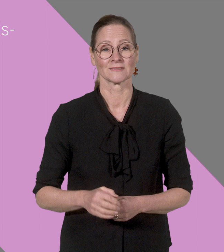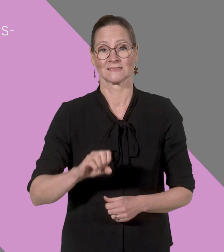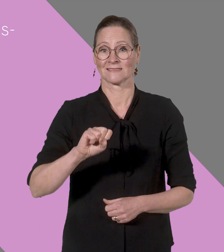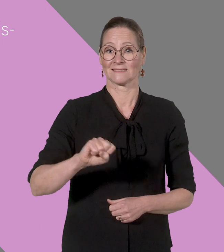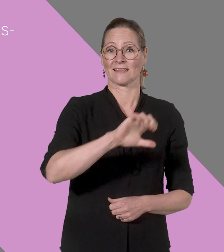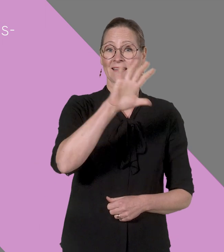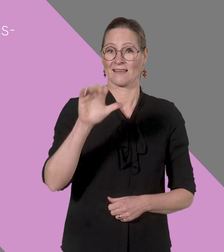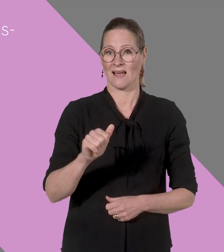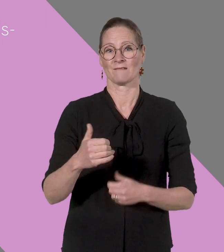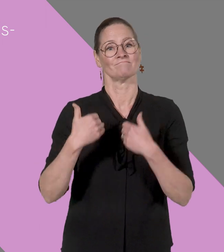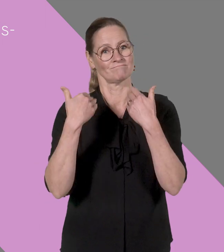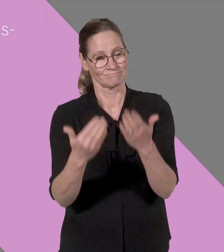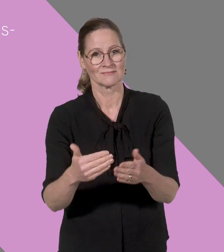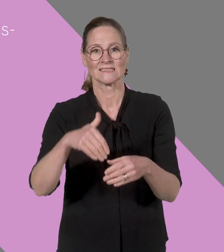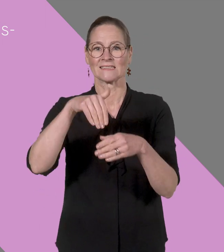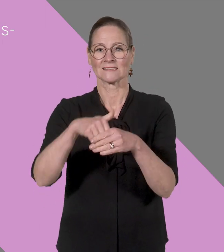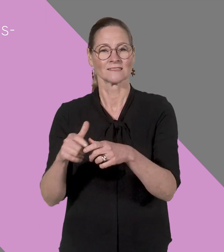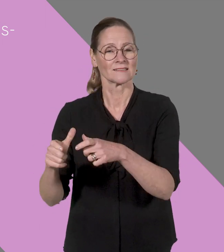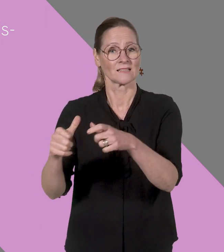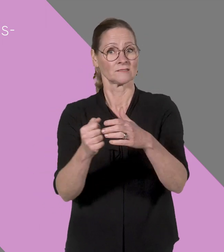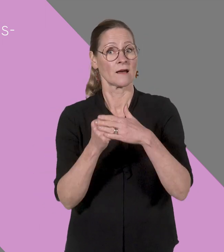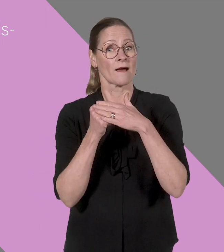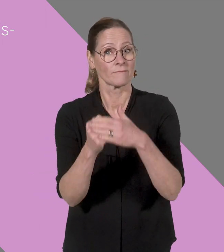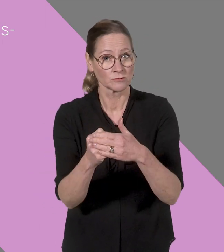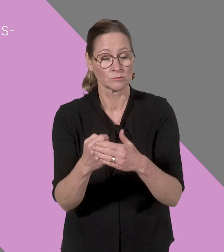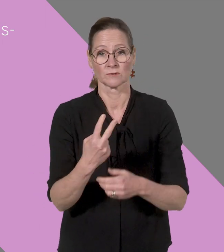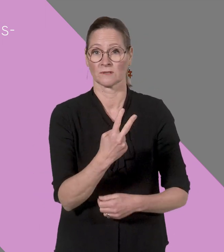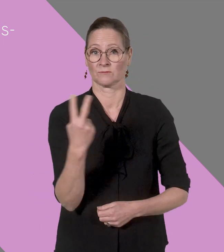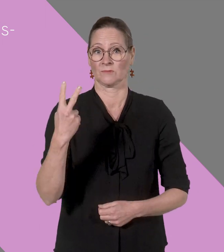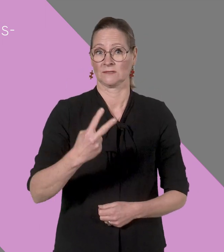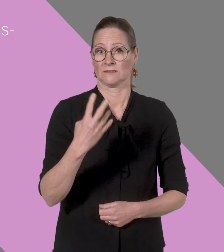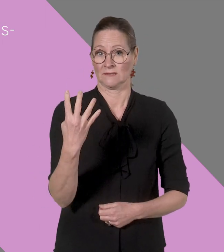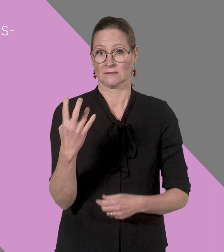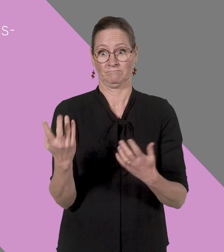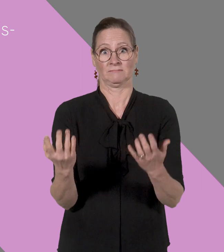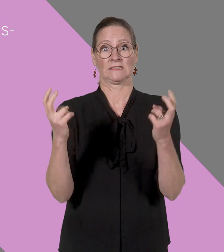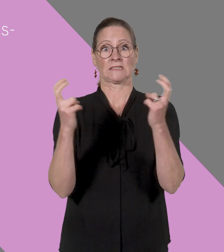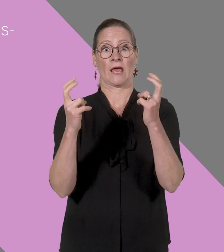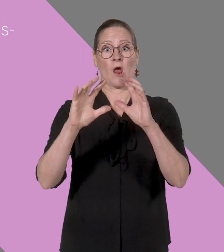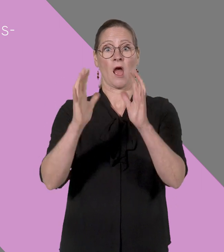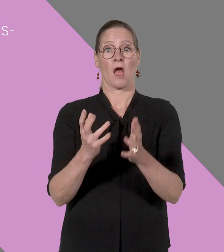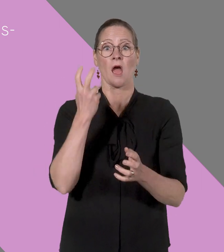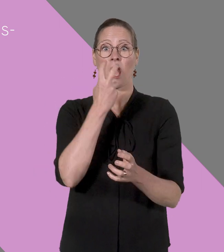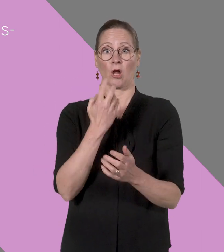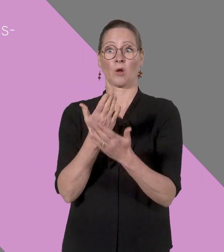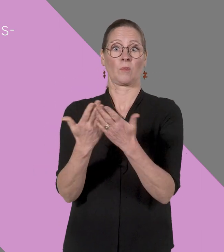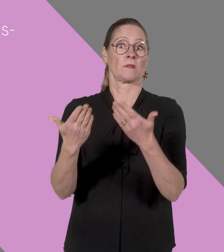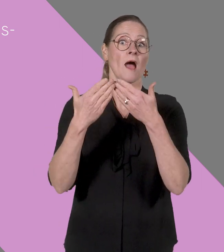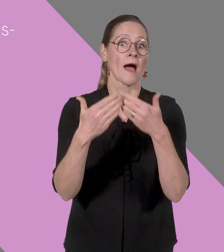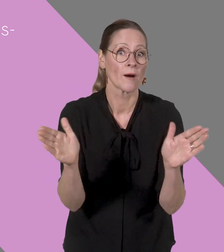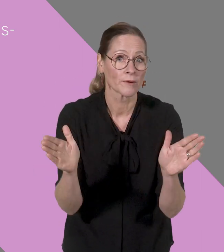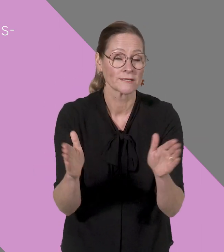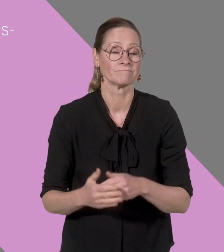STEAn myöntämän jäsenjärjestöavustuksen 2024 sähköinen haku on nyt auki.